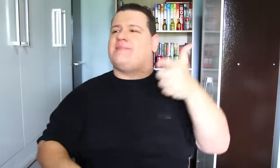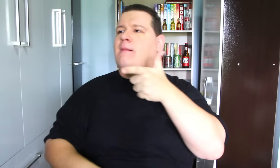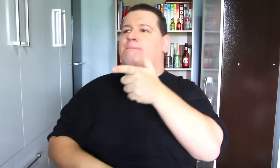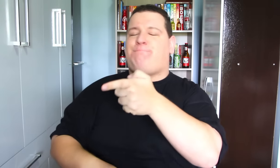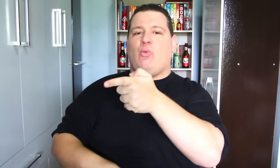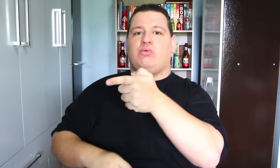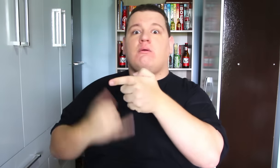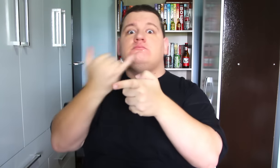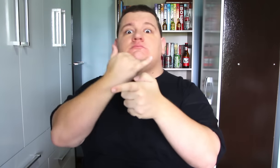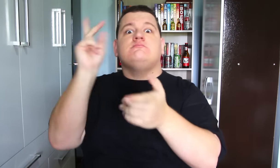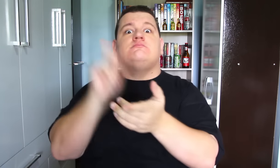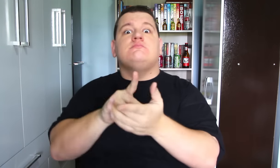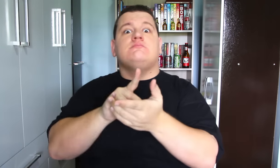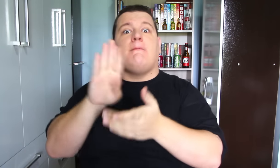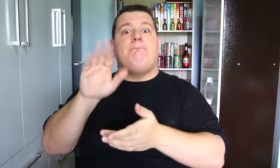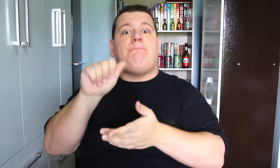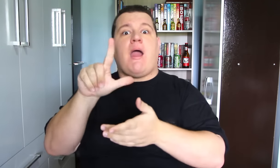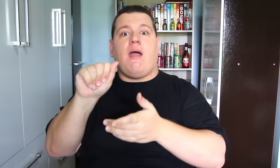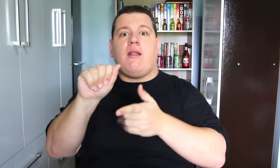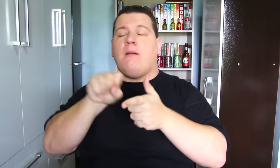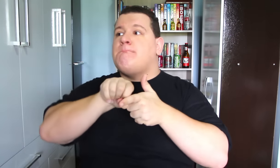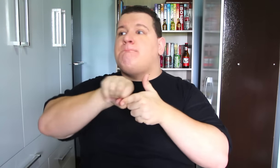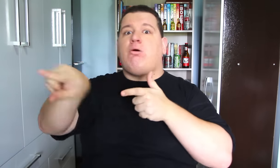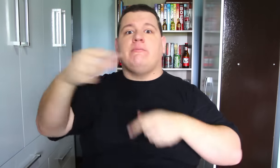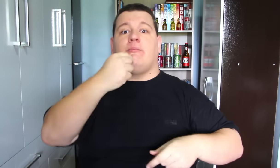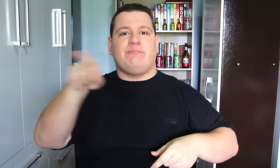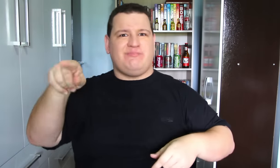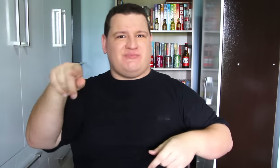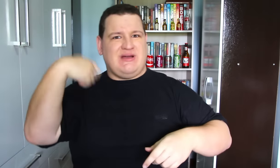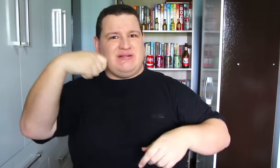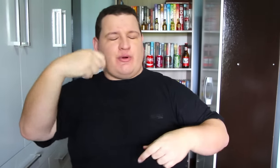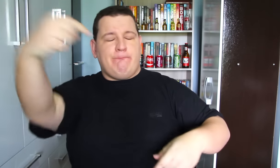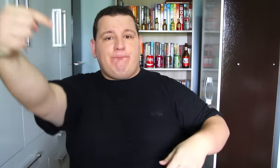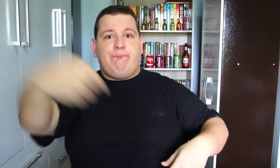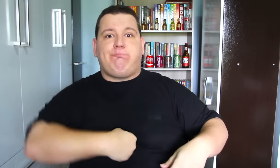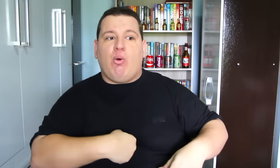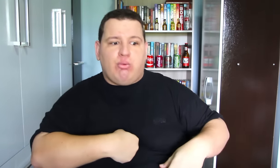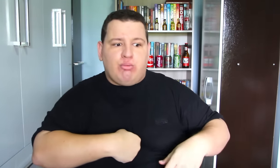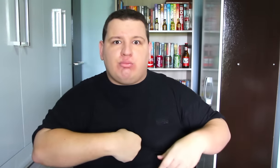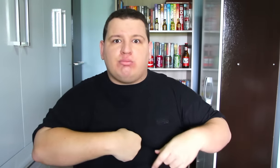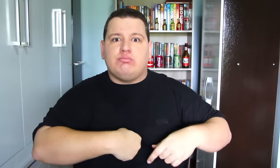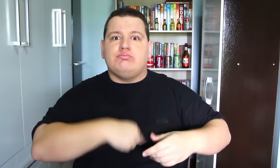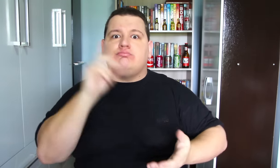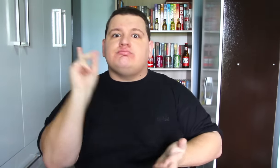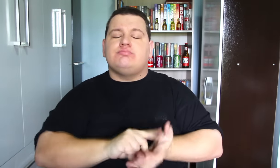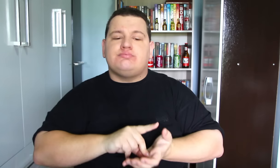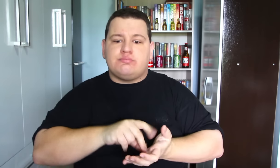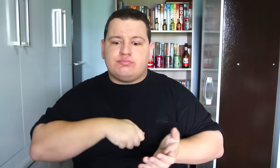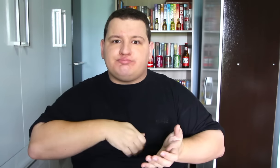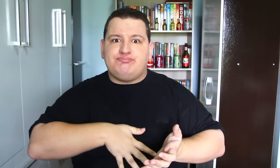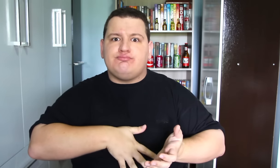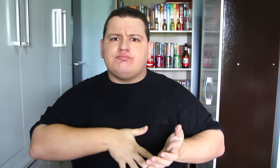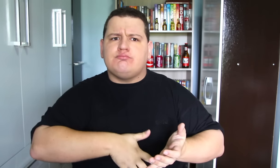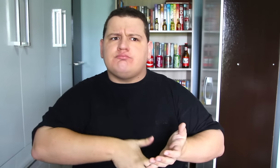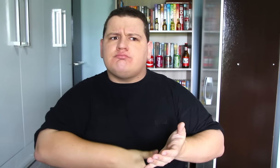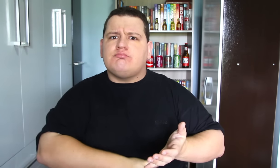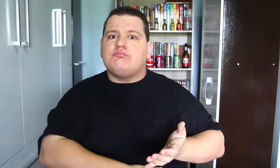a arma, ao invés de festim, era carregada com bala de verdade e atingiu realmente no ator.